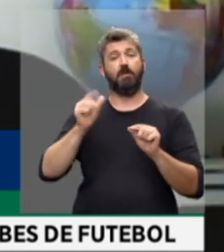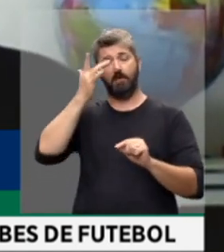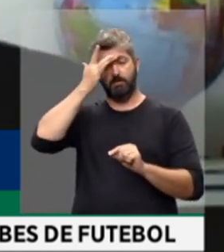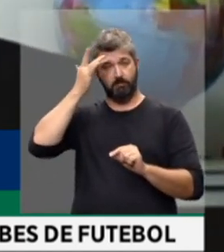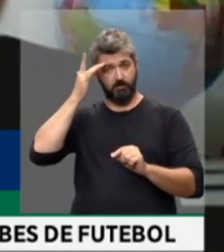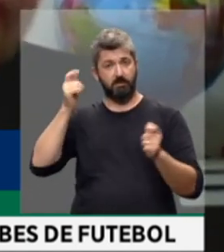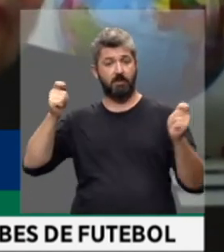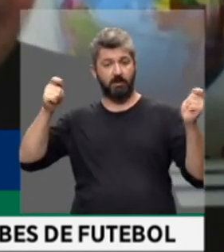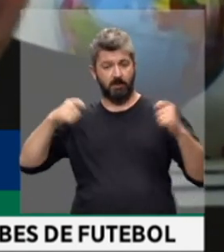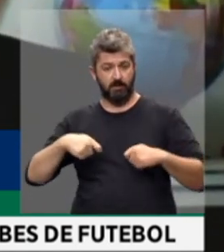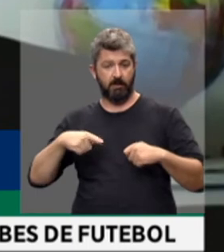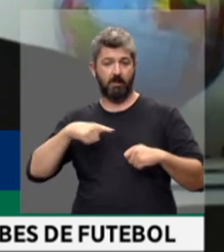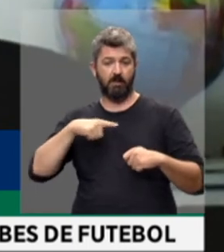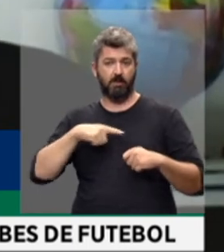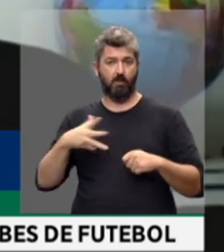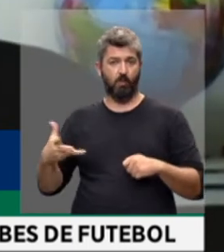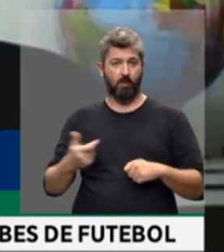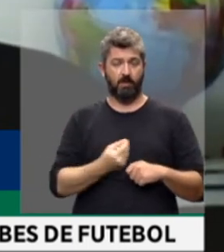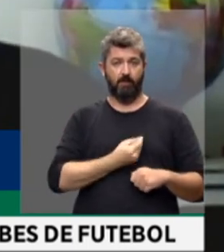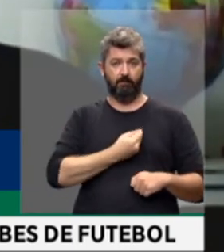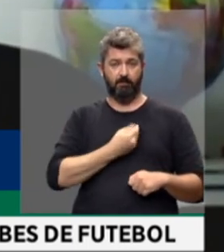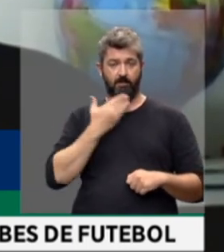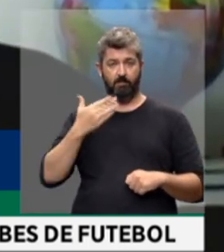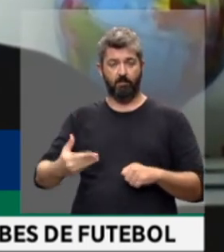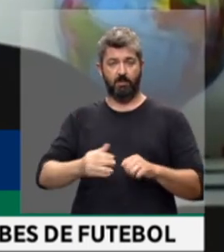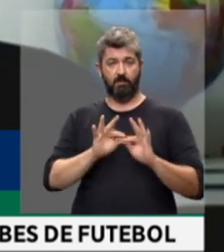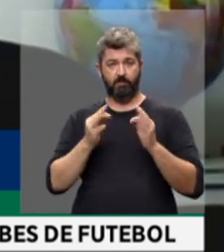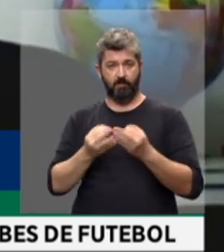QUE É MUITO IMPORTANTE. É UMA PREOCUPAÇÃO COM AS PESSOAS, A VIDA DAS PESSOAS, PARA NÃO TER A DEMISSÃO.